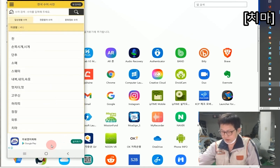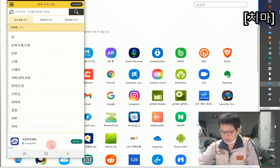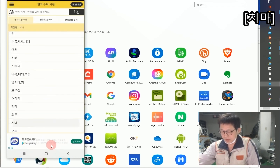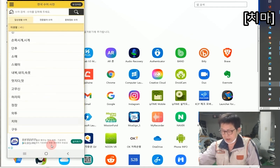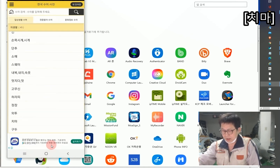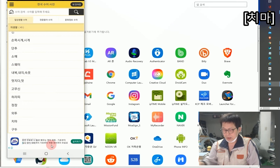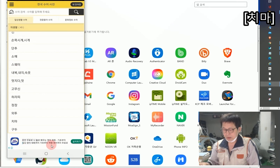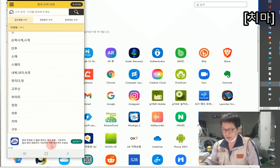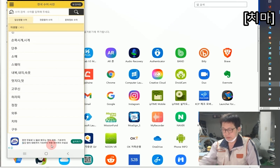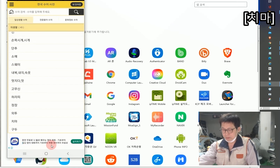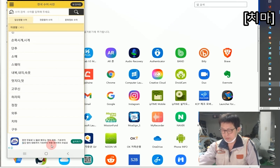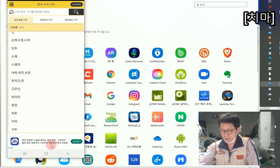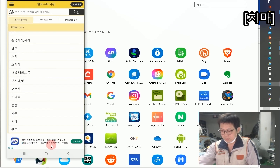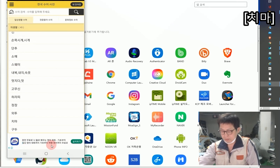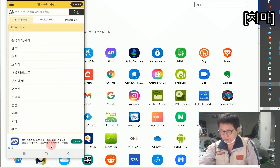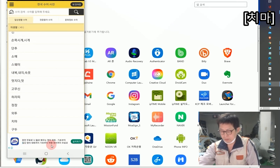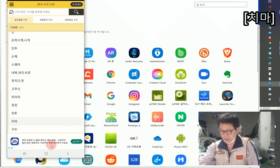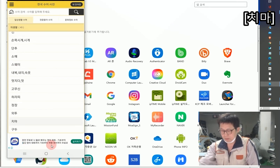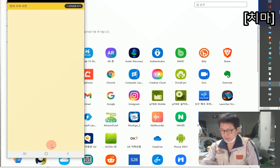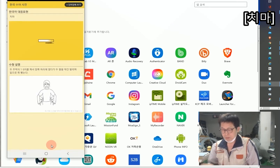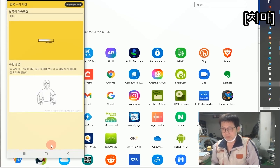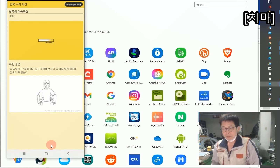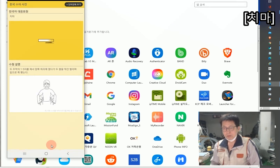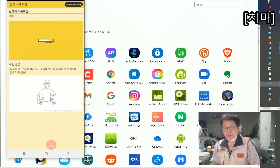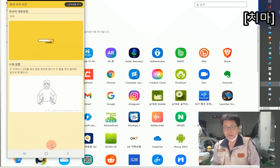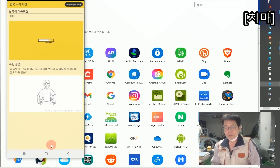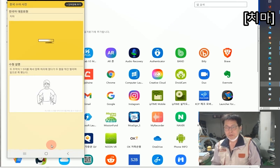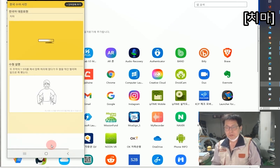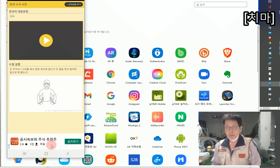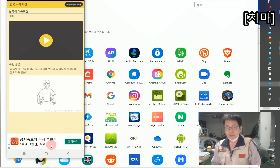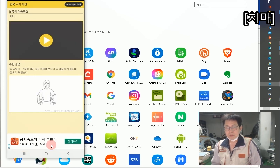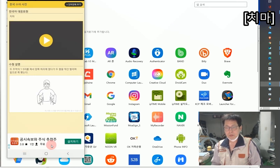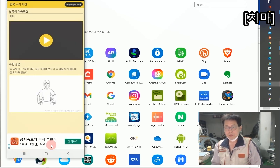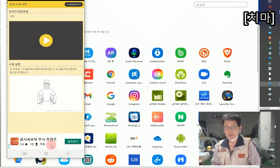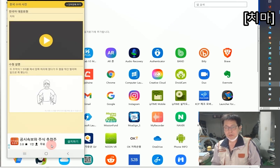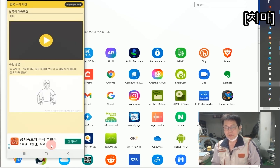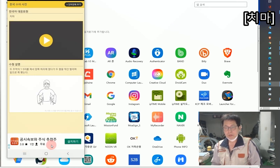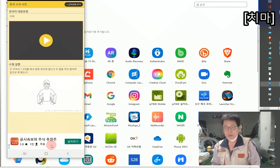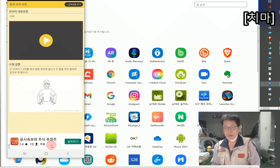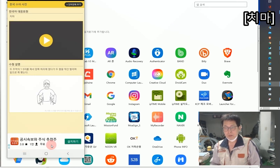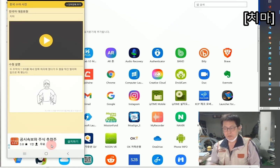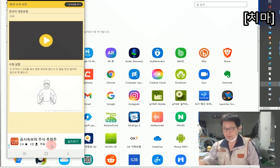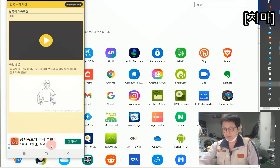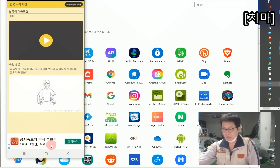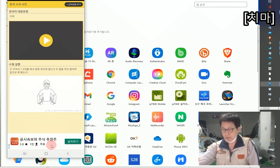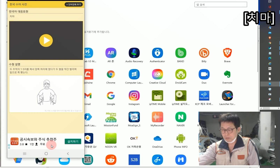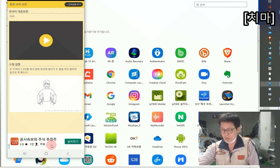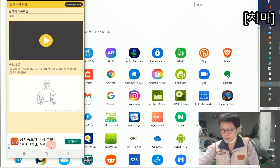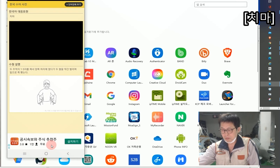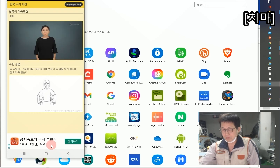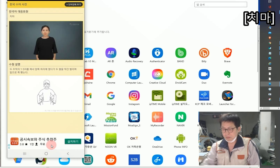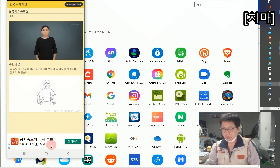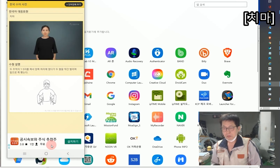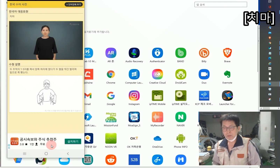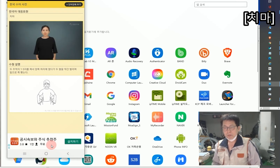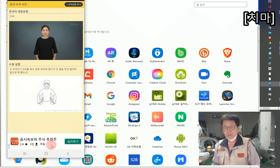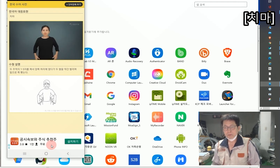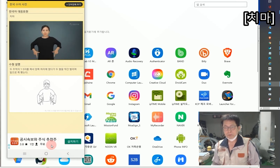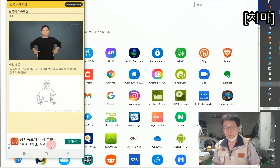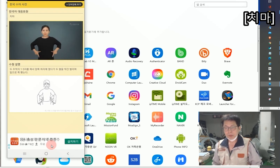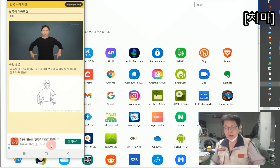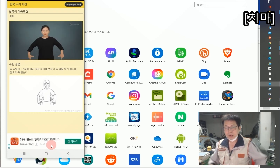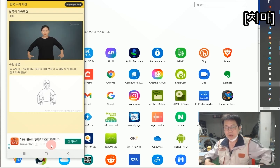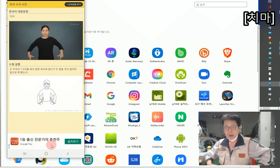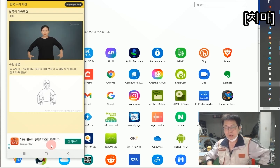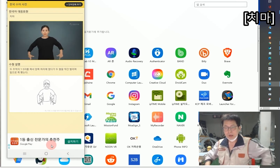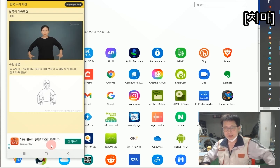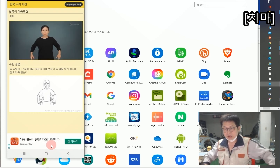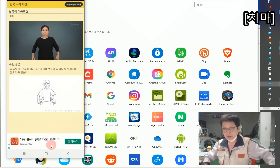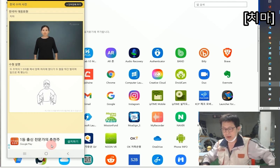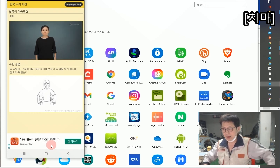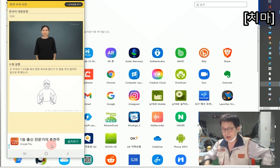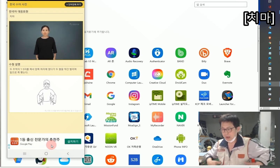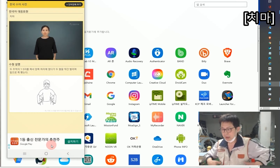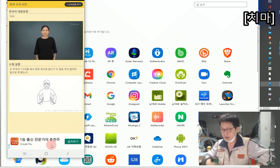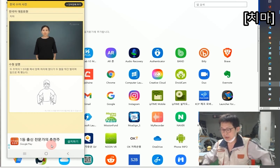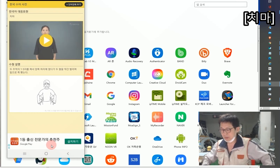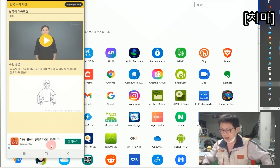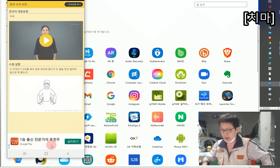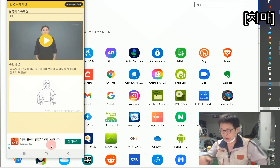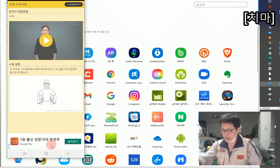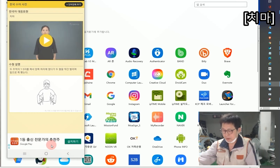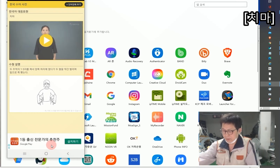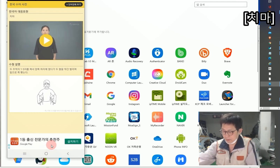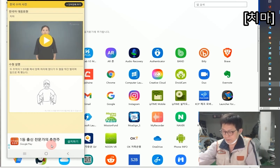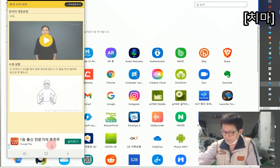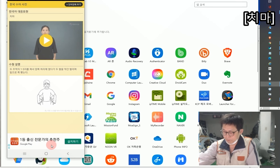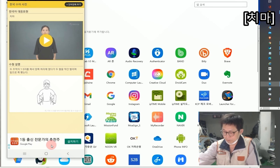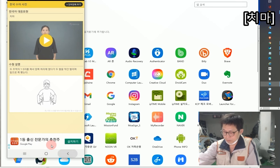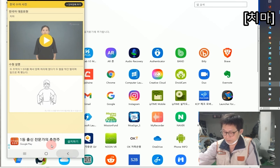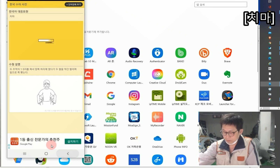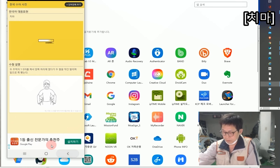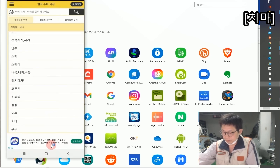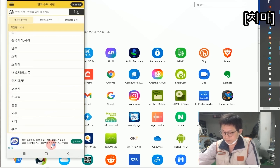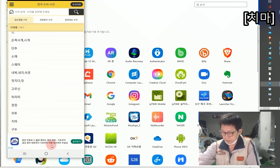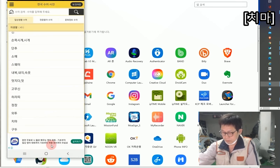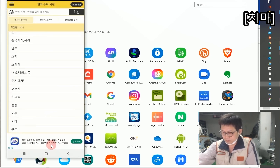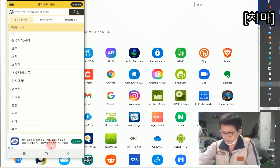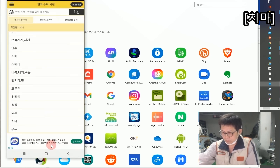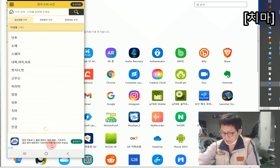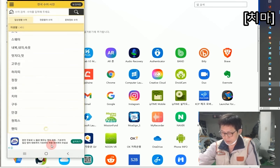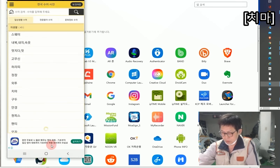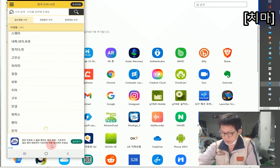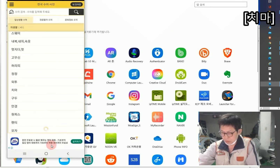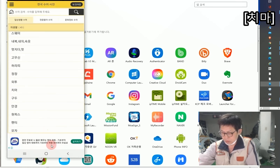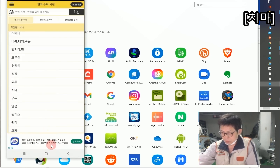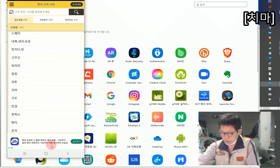[치마]